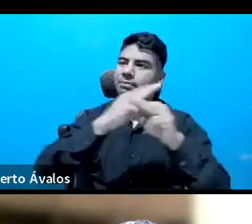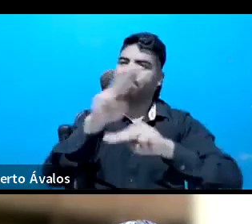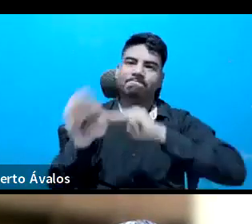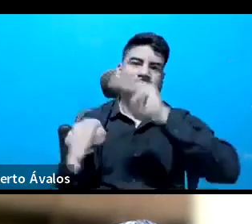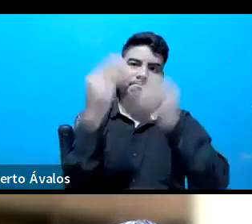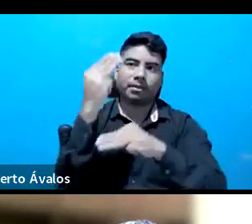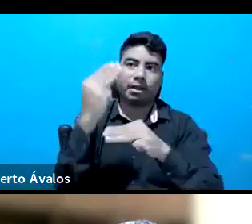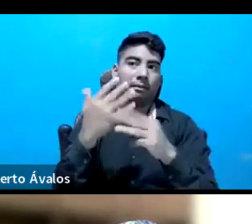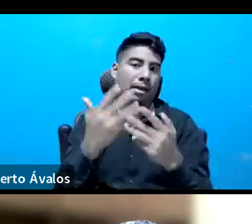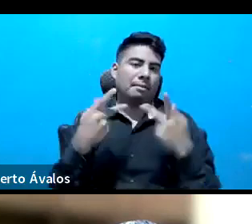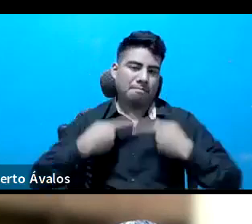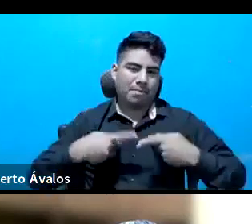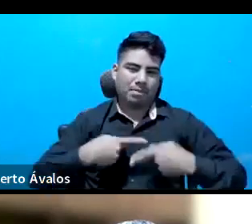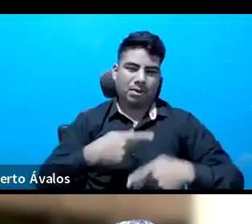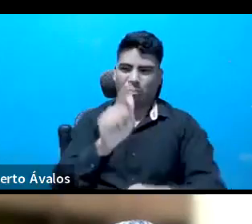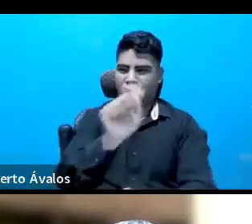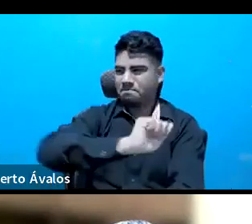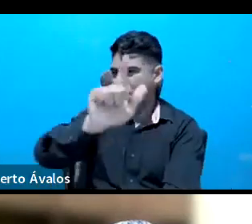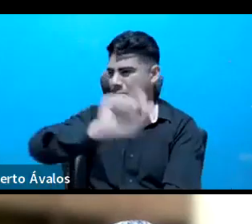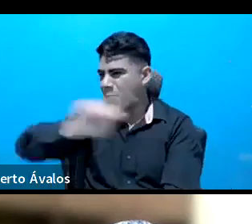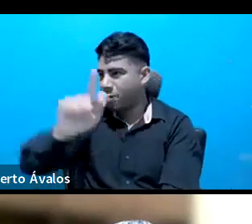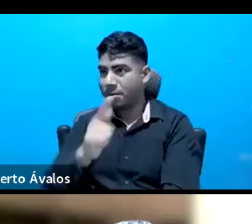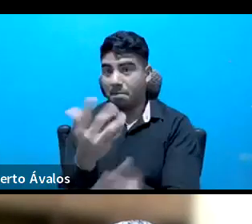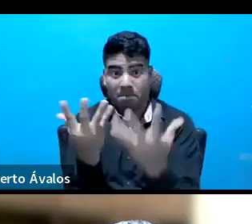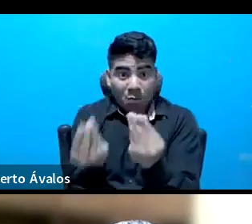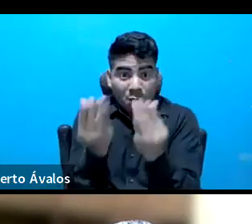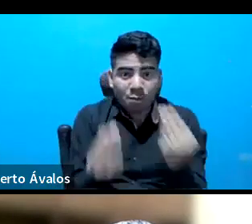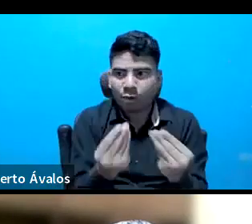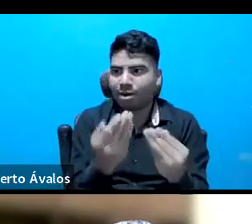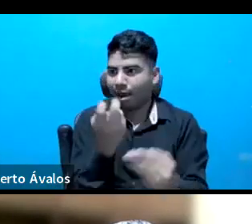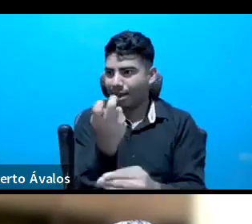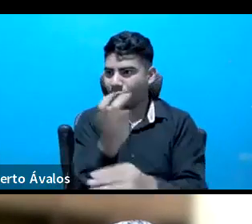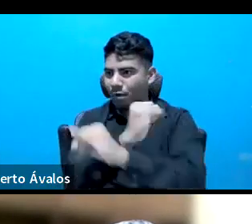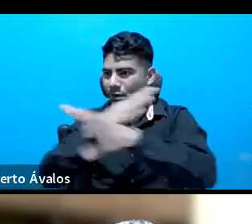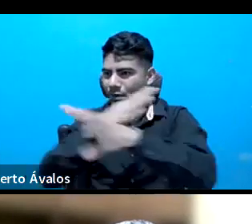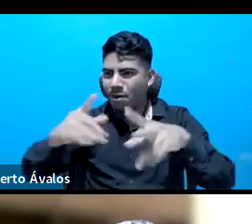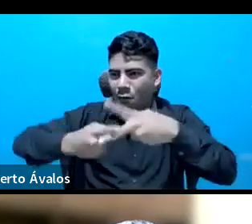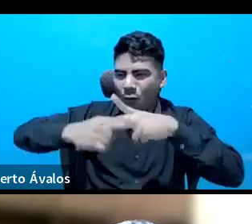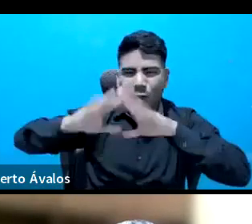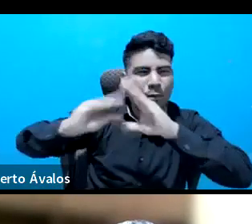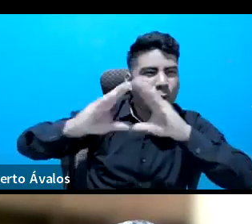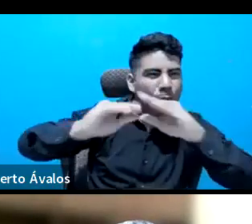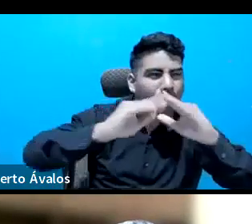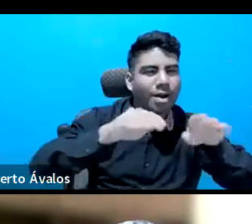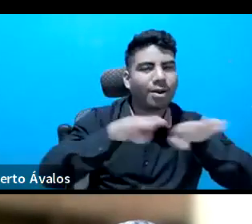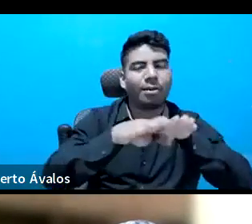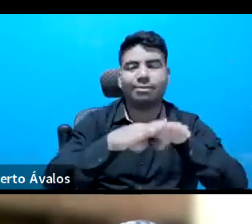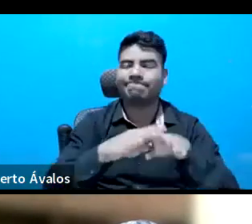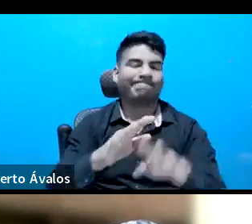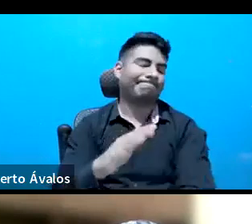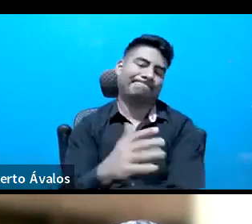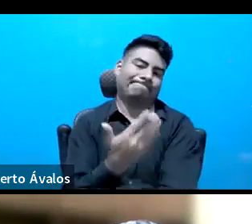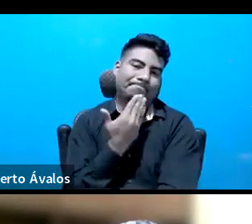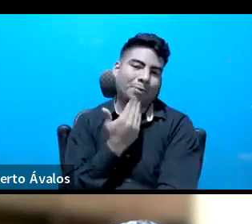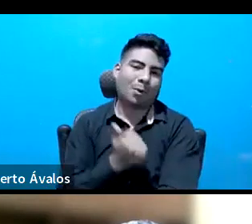hay muy pocas personas interesadas en las en hacer a nivel mundial. cada vez más